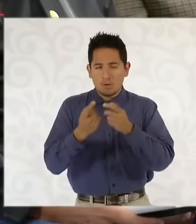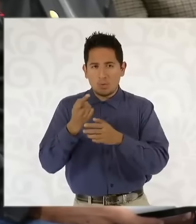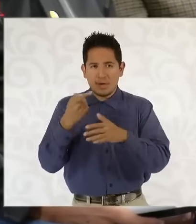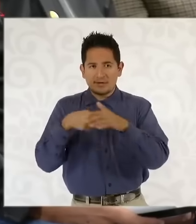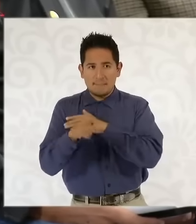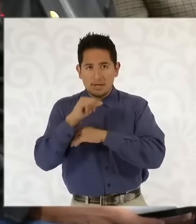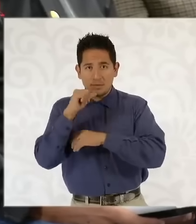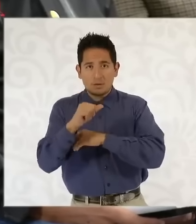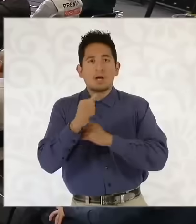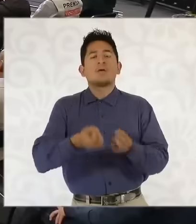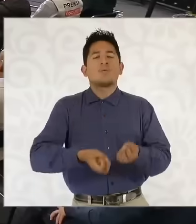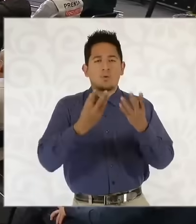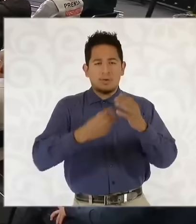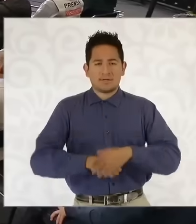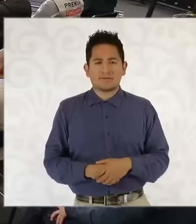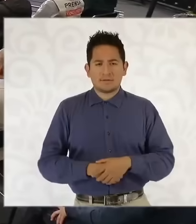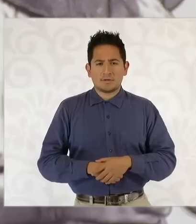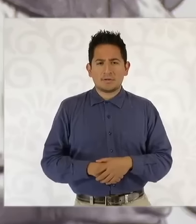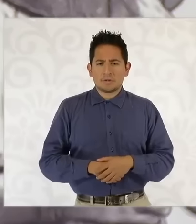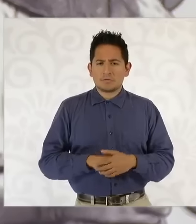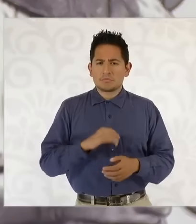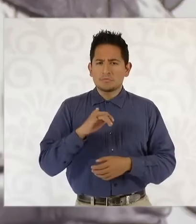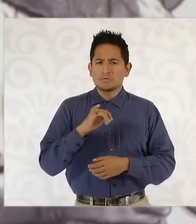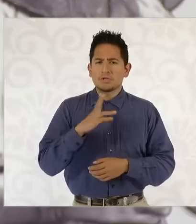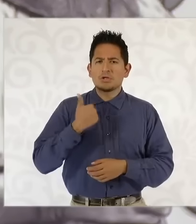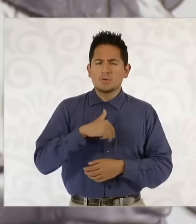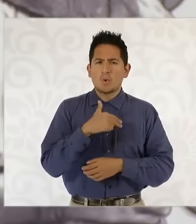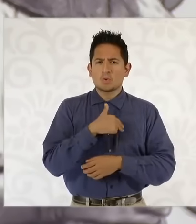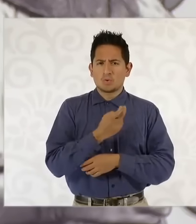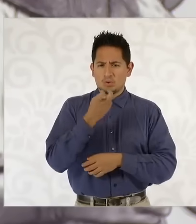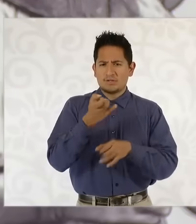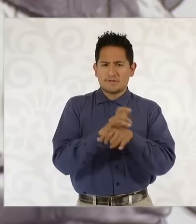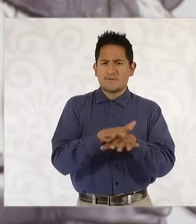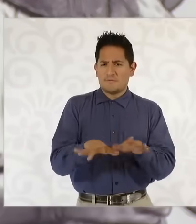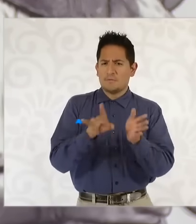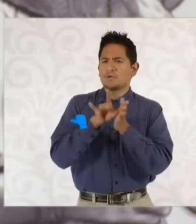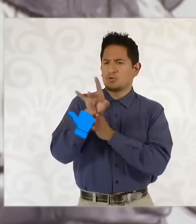tienes el dato. Se los pasamos si quieren más tarde, pero sí no los pasan. Sí, más tarde se los